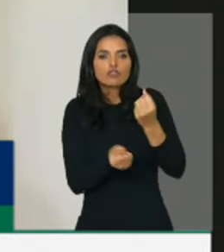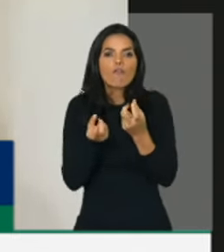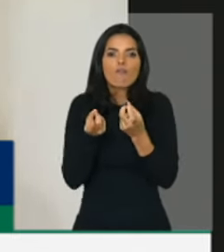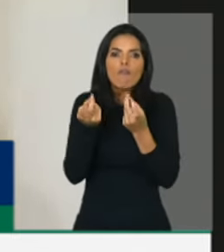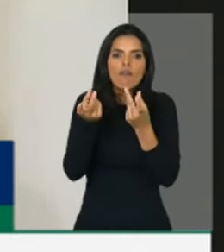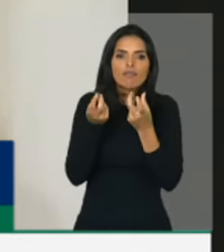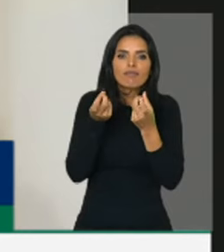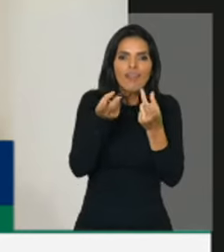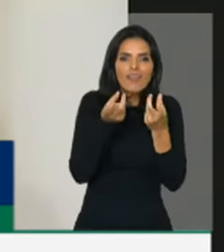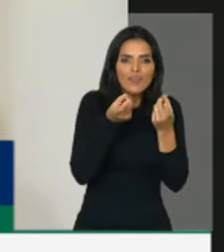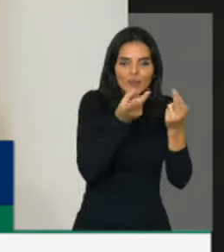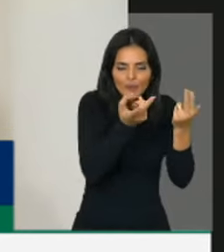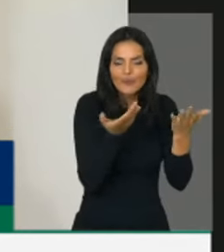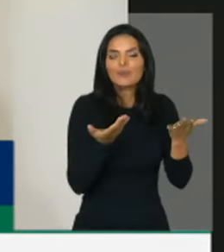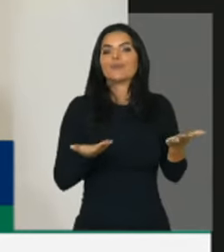VENDENDO, FAZENDO, SENDO LEITEIRO, PLANTANDO SOJA,